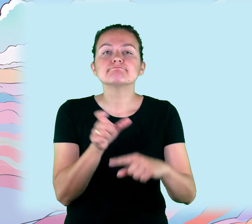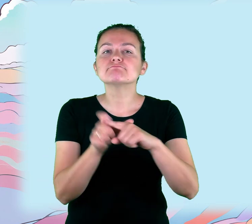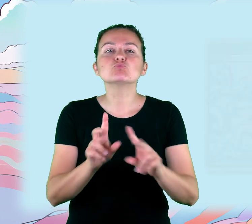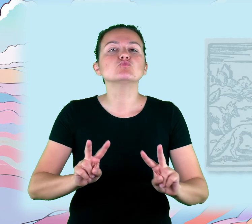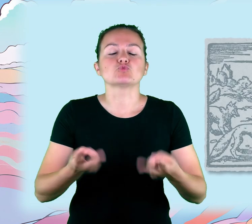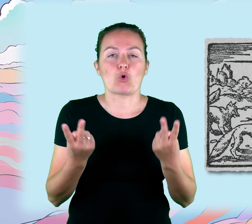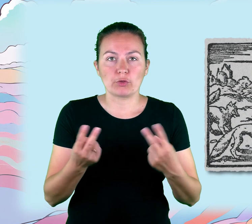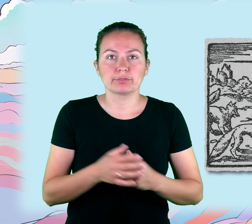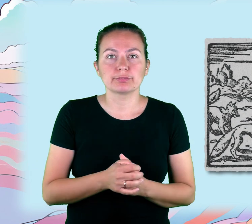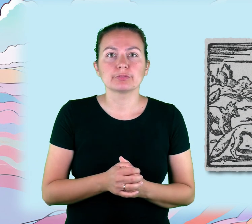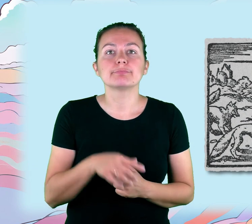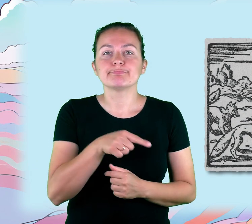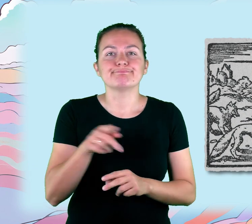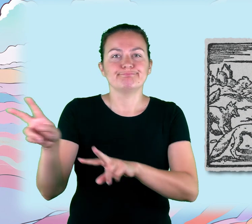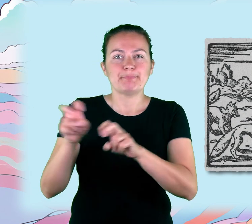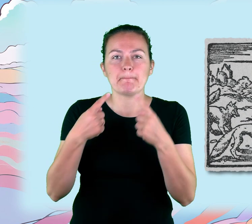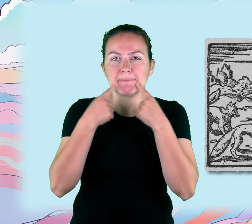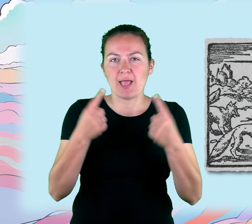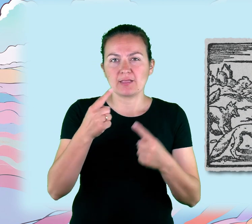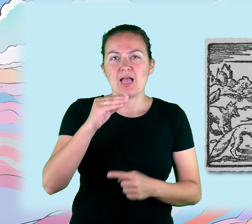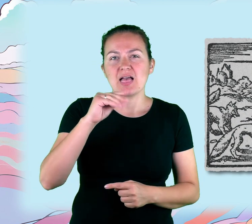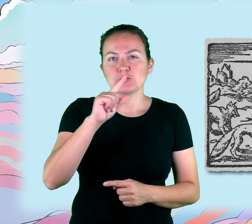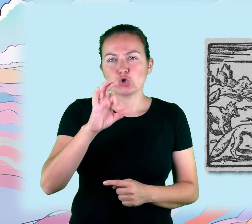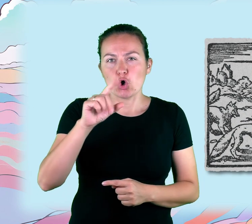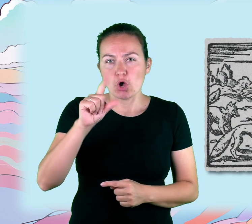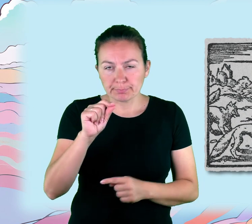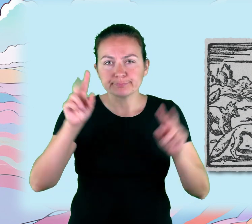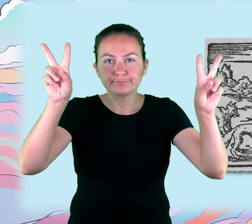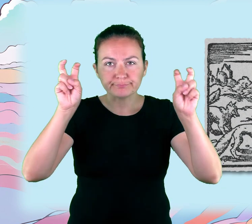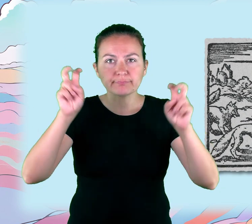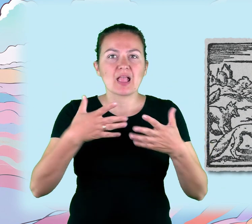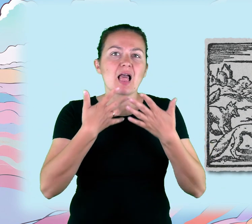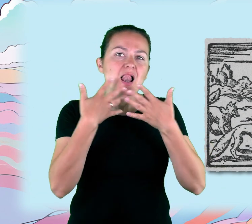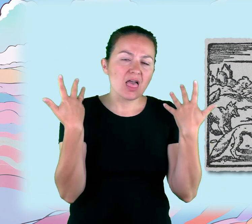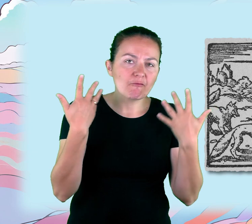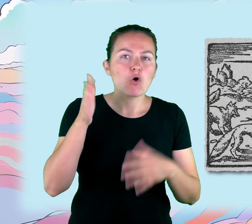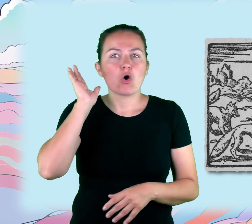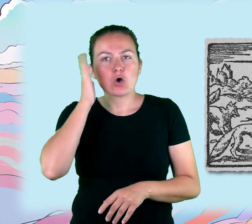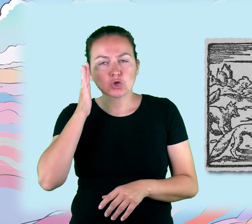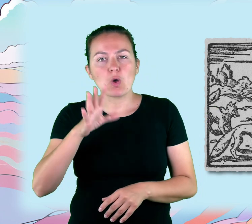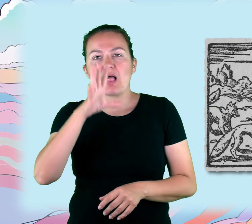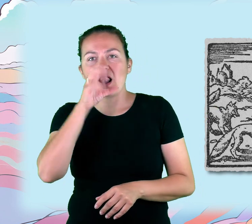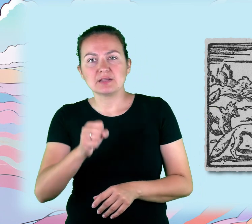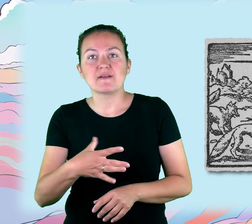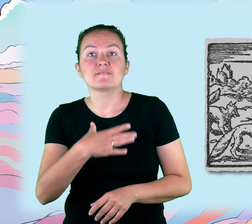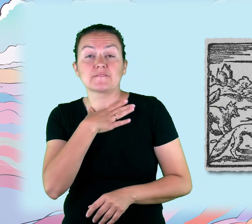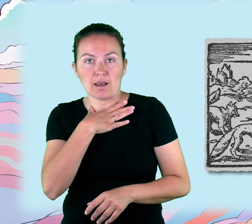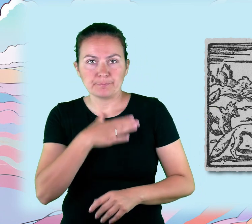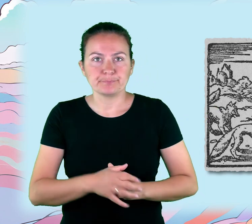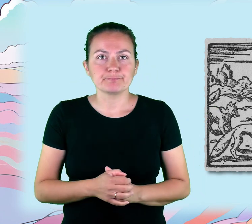Pochodzenie: Lwia część pochodzi z bajki Ezopa, pt. „Lew, osioł, lis i wilk”.